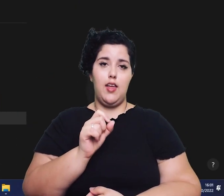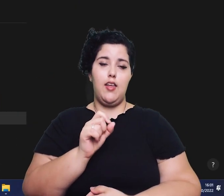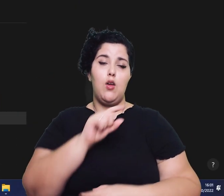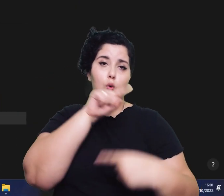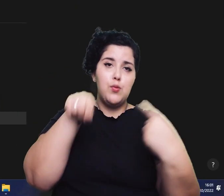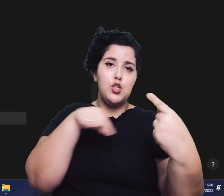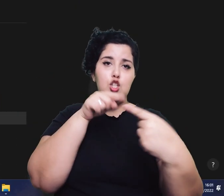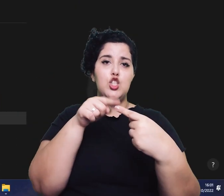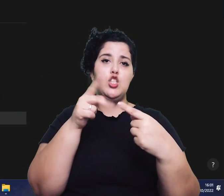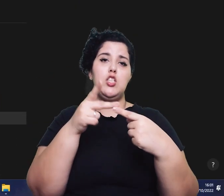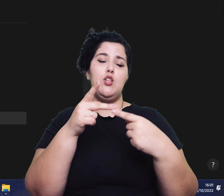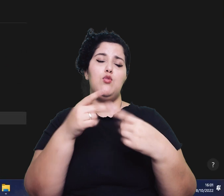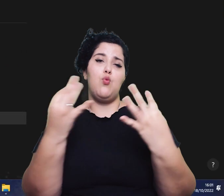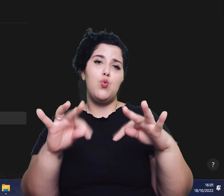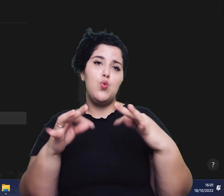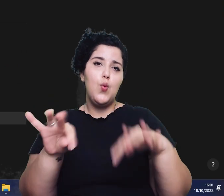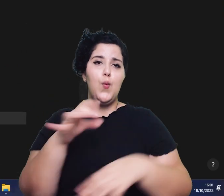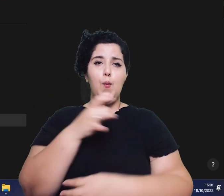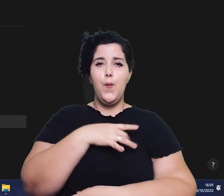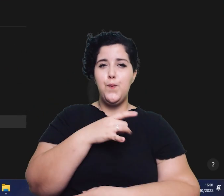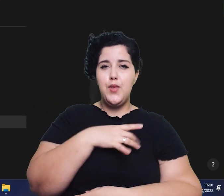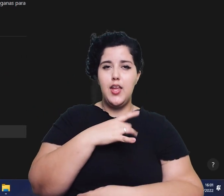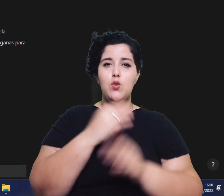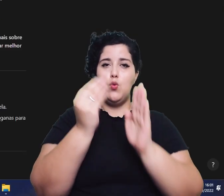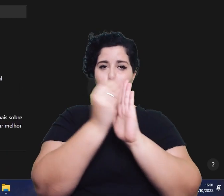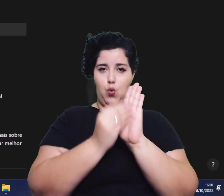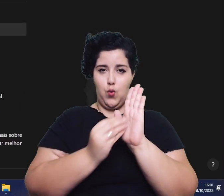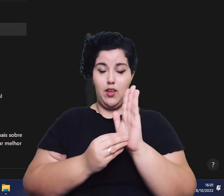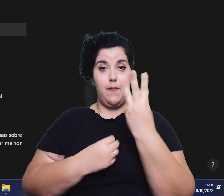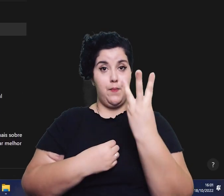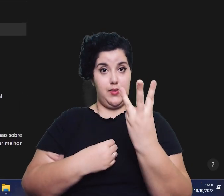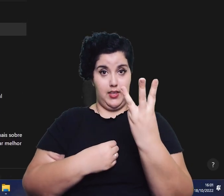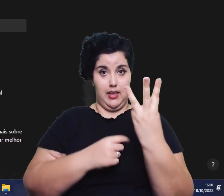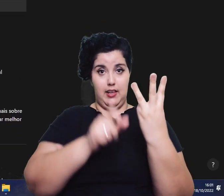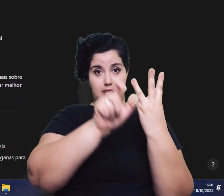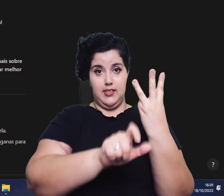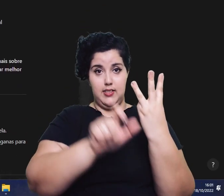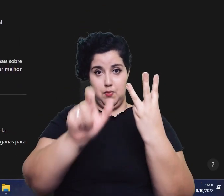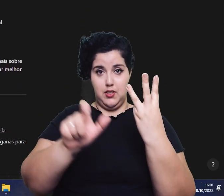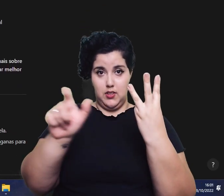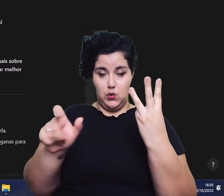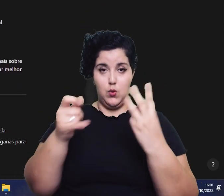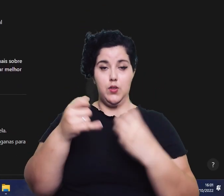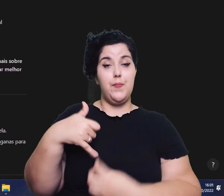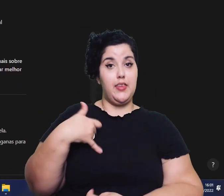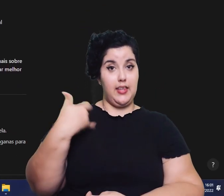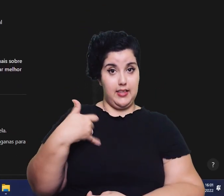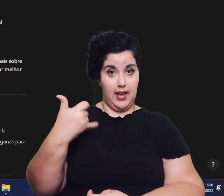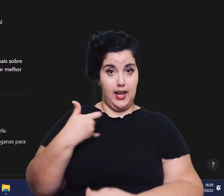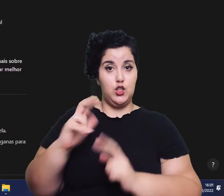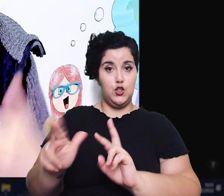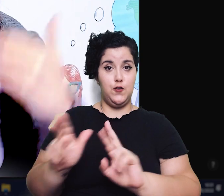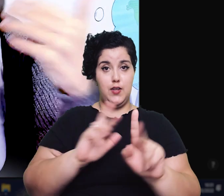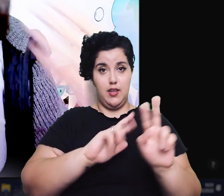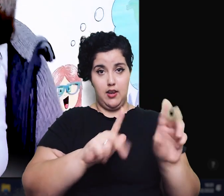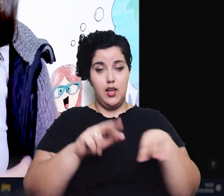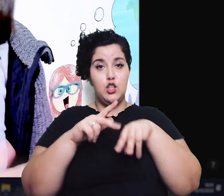necessidades, dores e medos, enfim, eu criei três personas no meu caso, eu criei elas de idades diversas, de gêneros